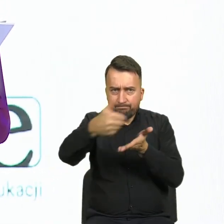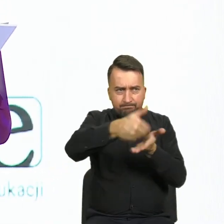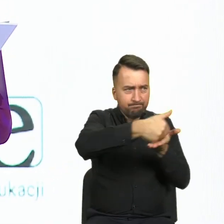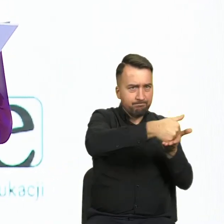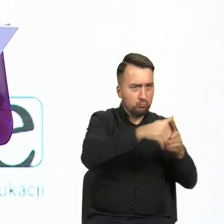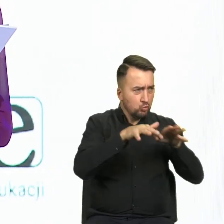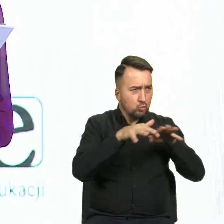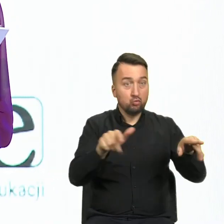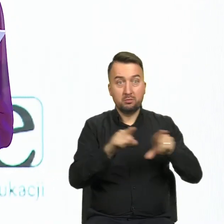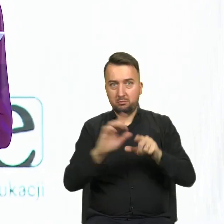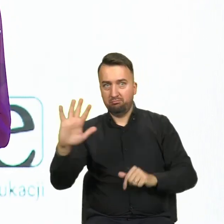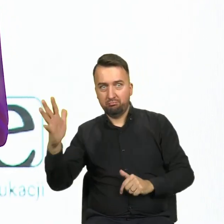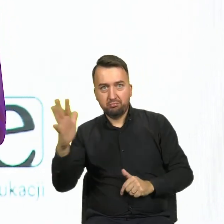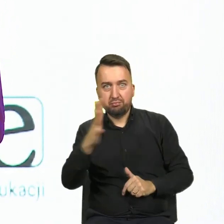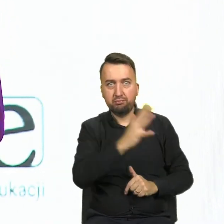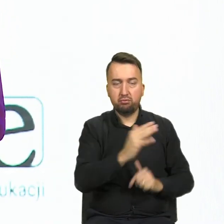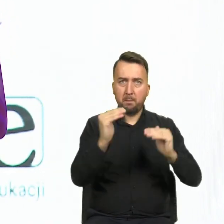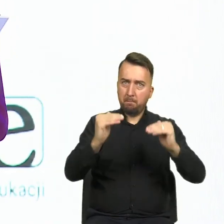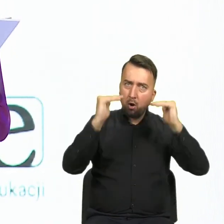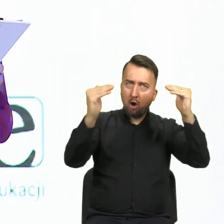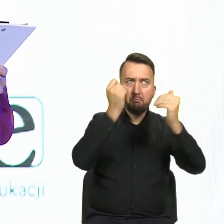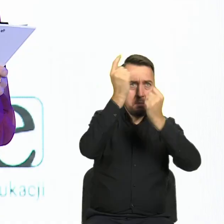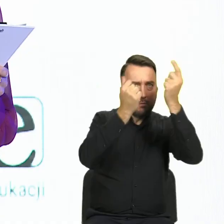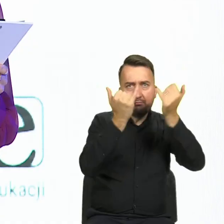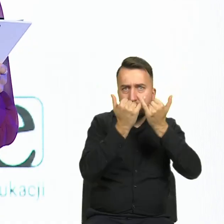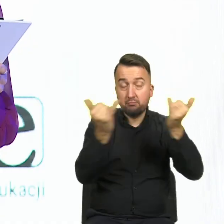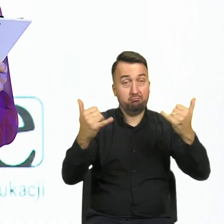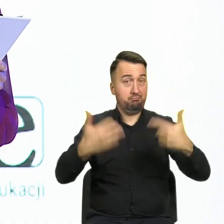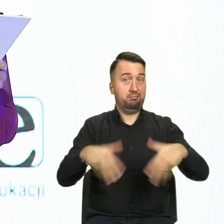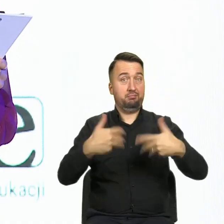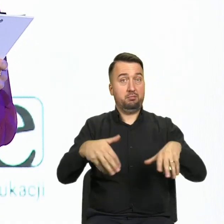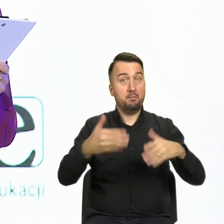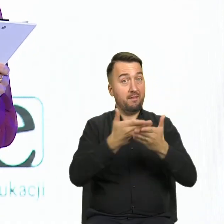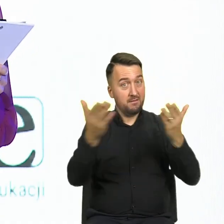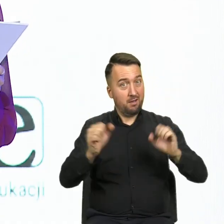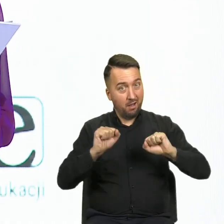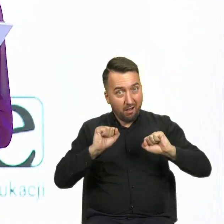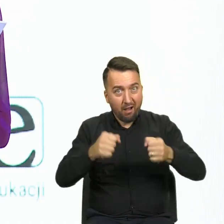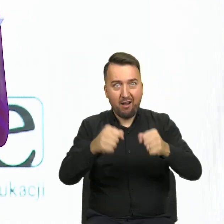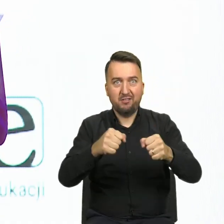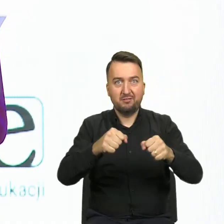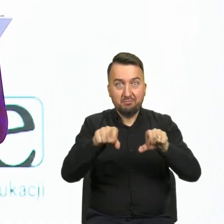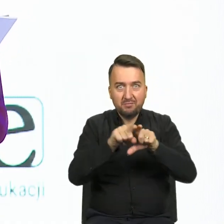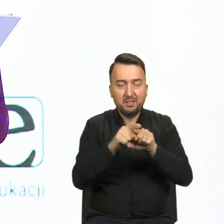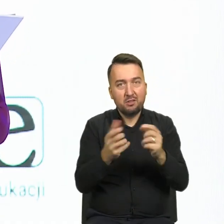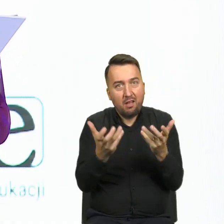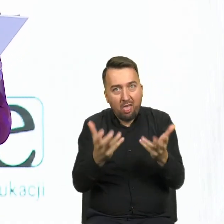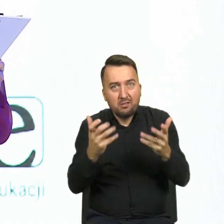stworzą ślady pamięciowe, które pomogą Wam odtworzyć dostęp do fantastycznych narzędzi, które oferują projekty europejskie w Polsce,